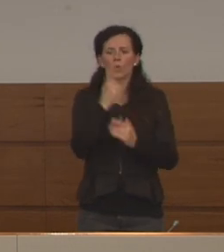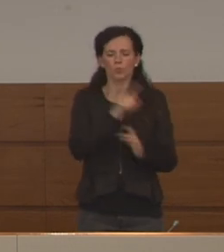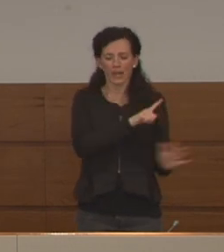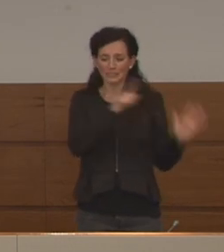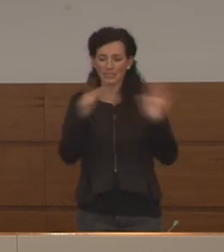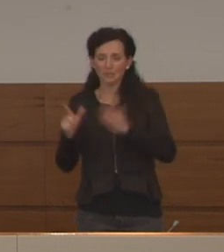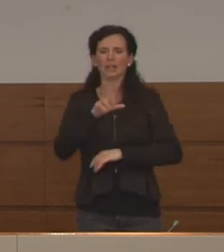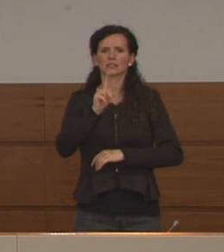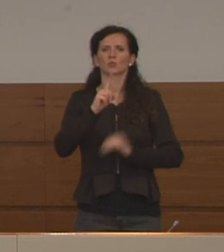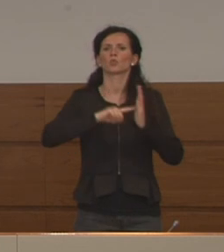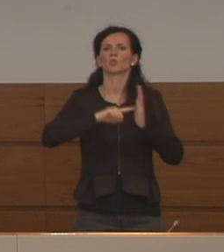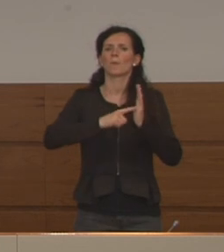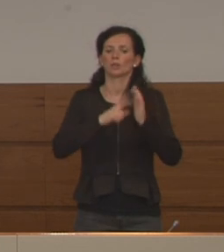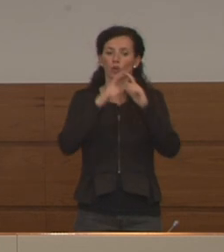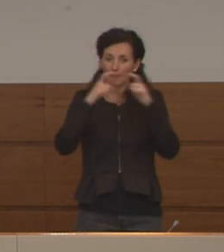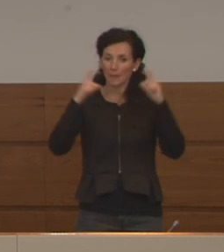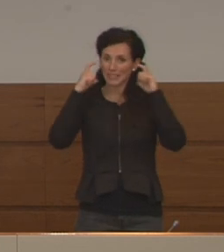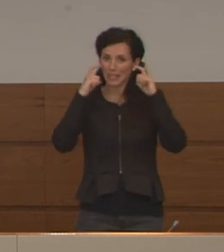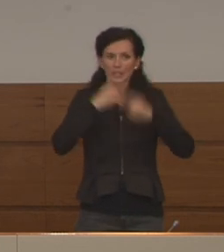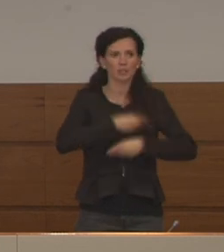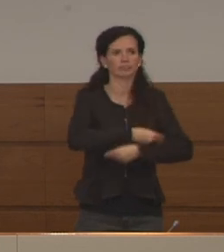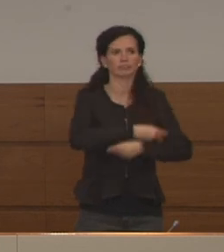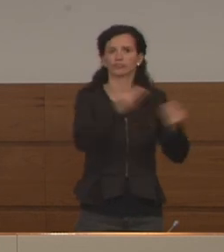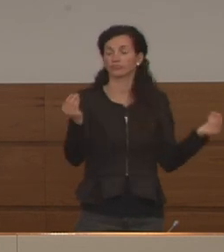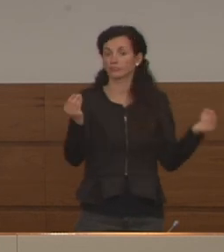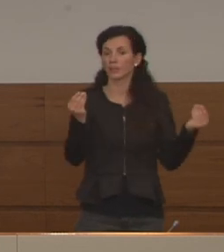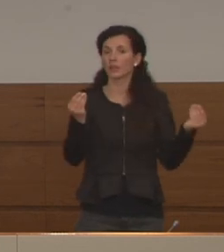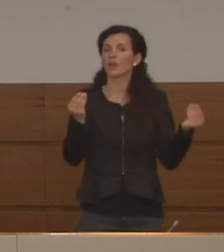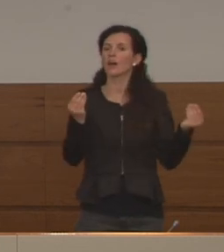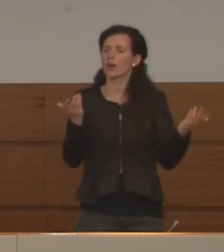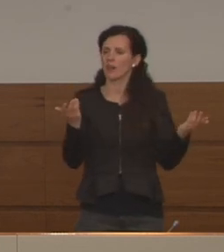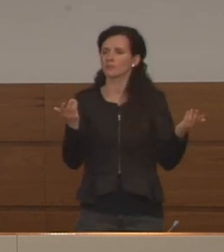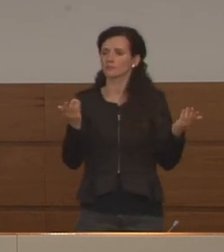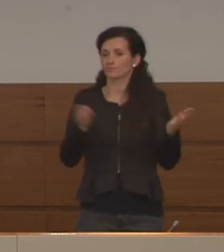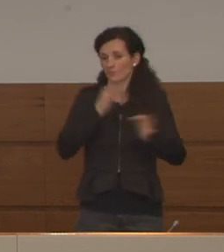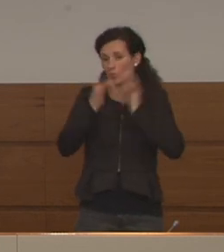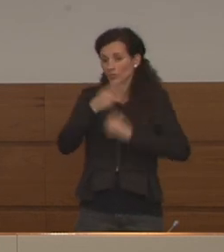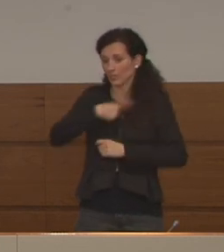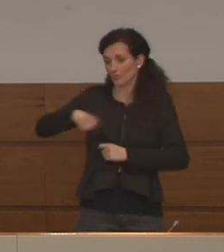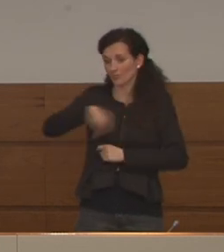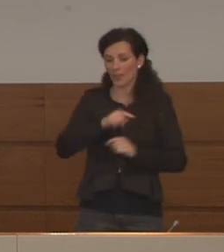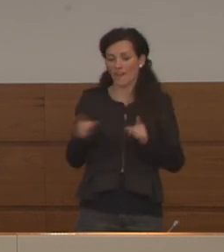31 milioni di mascherine. Evidentemente uscendo avremo bisogno di 50 milioni al giorno,